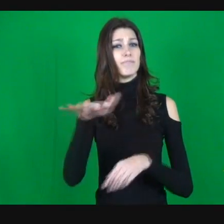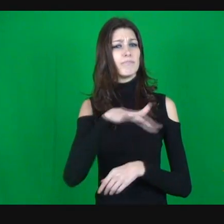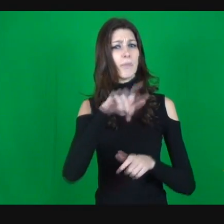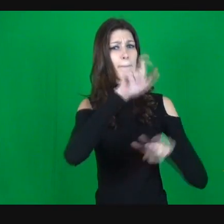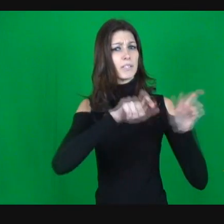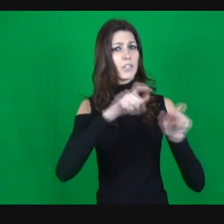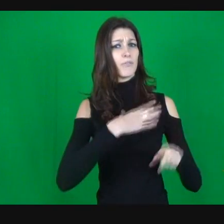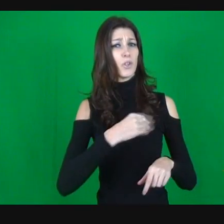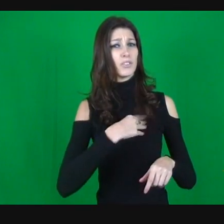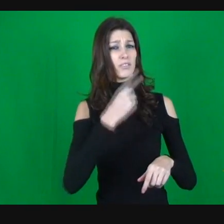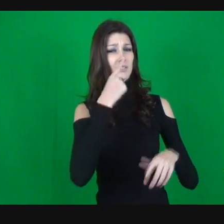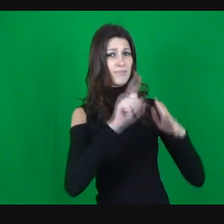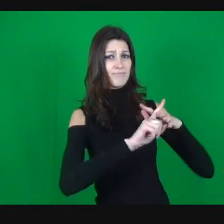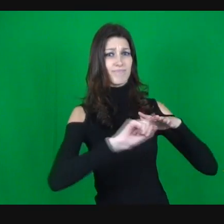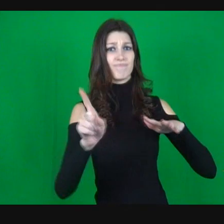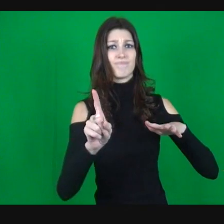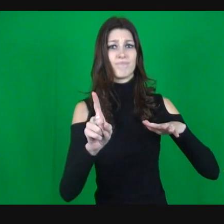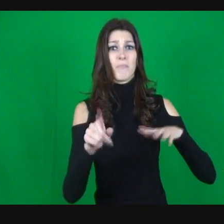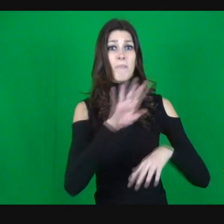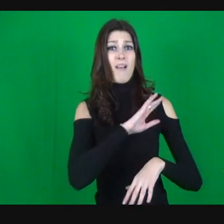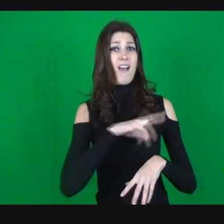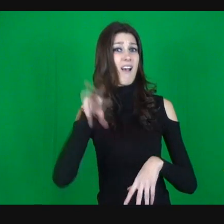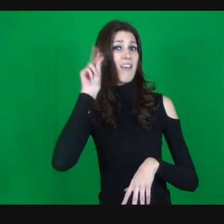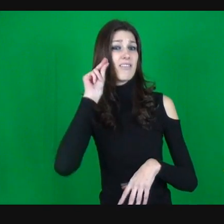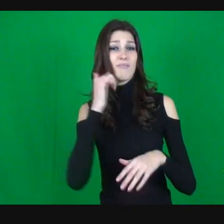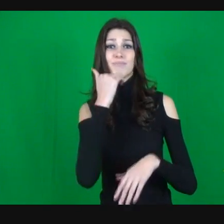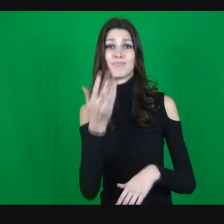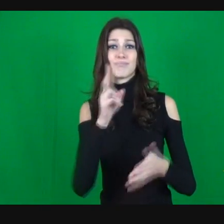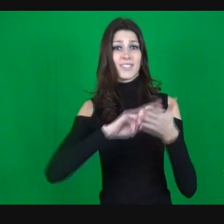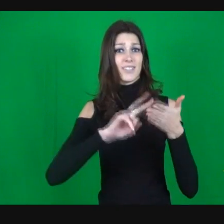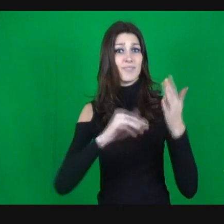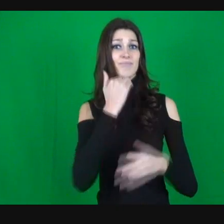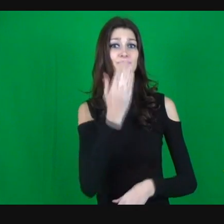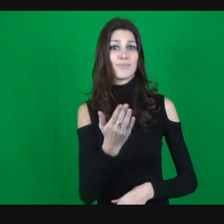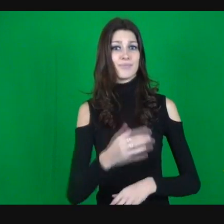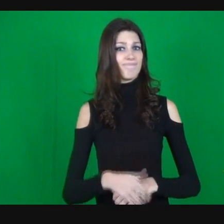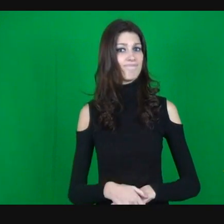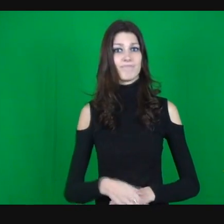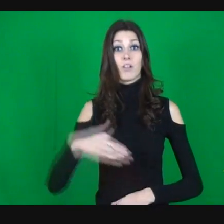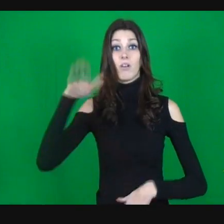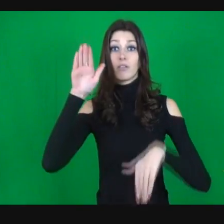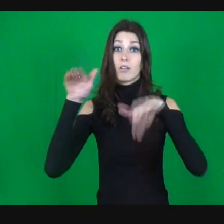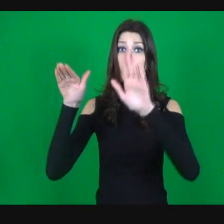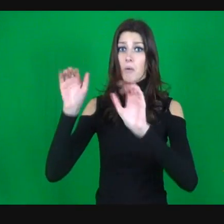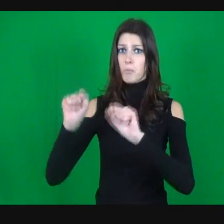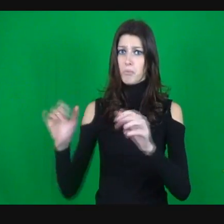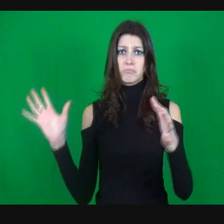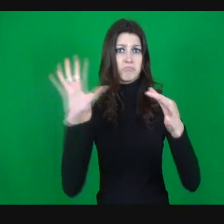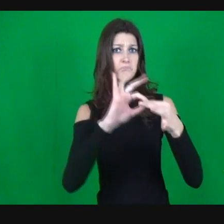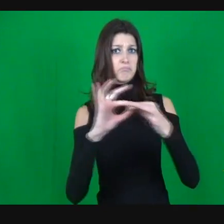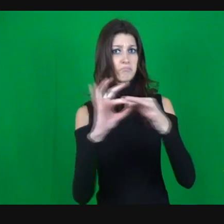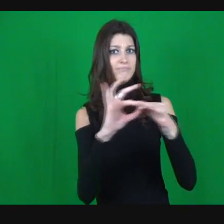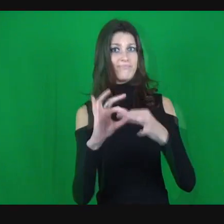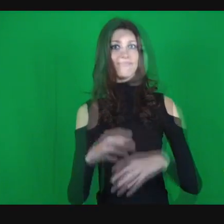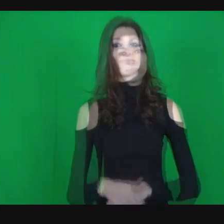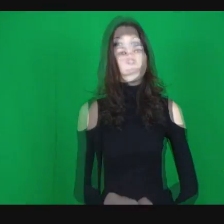et que vous puissiez avoir accès à ces français qui, faute de vous entendre et de vous lire se sentent exclus.